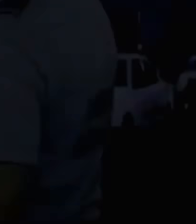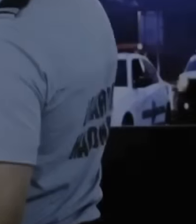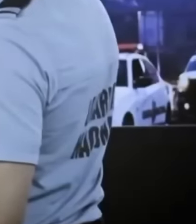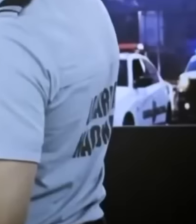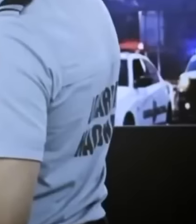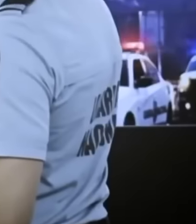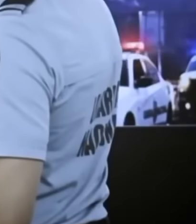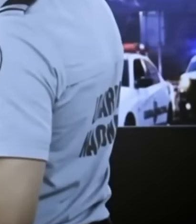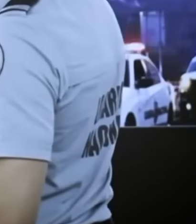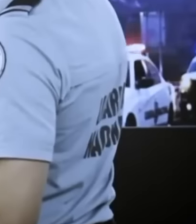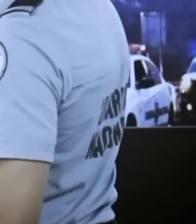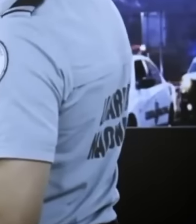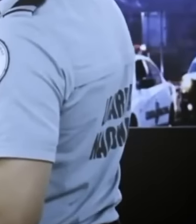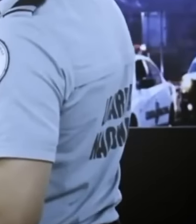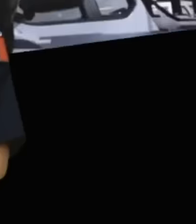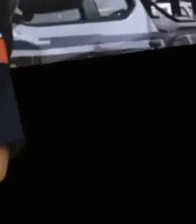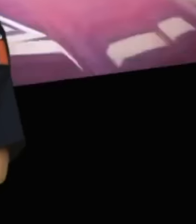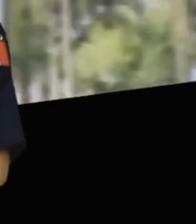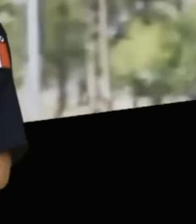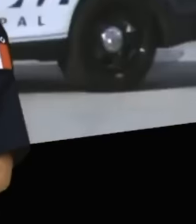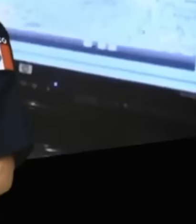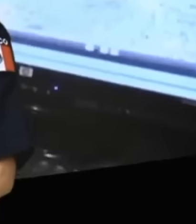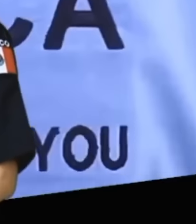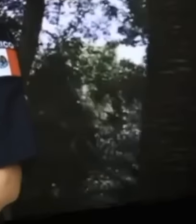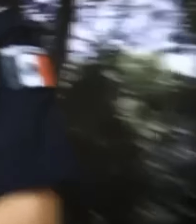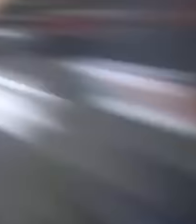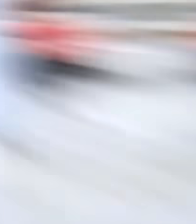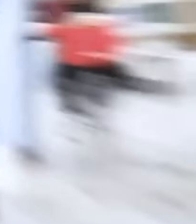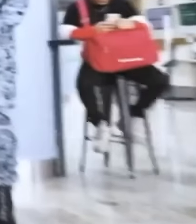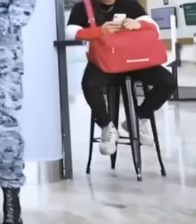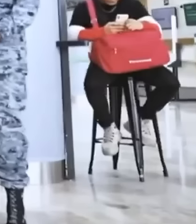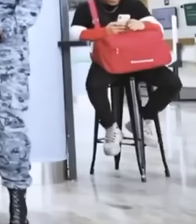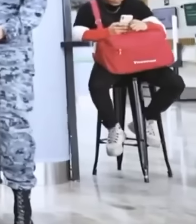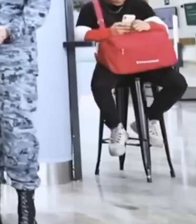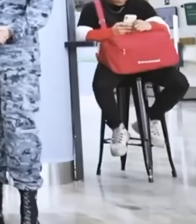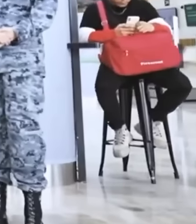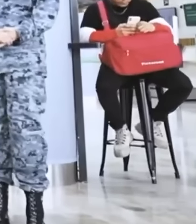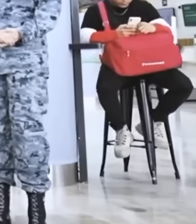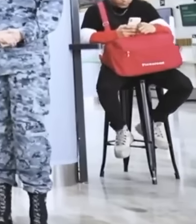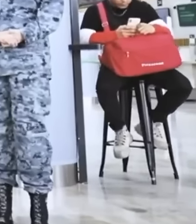El gobierno de México continúa fortaleciendo las acciones para construir un entorno más seguro.